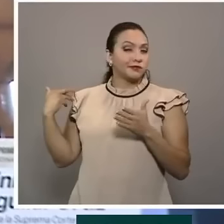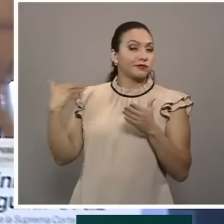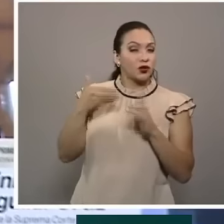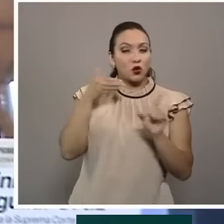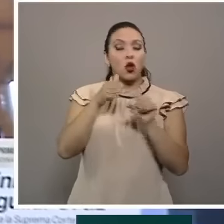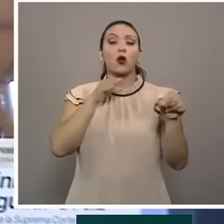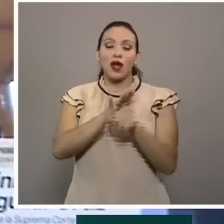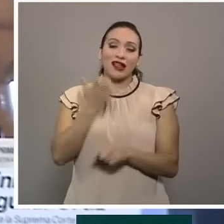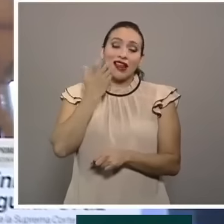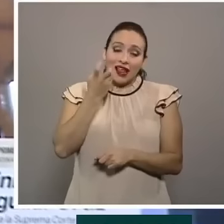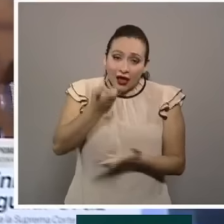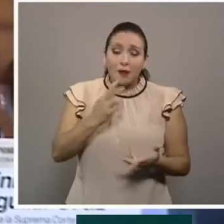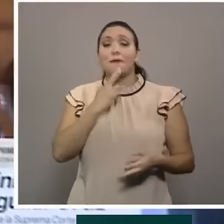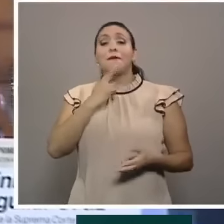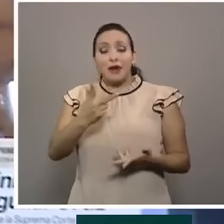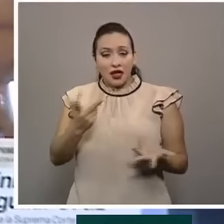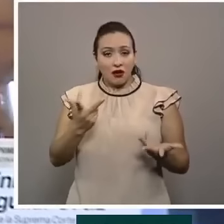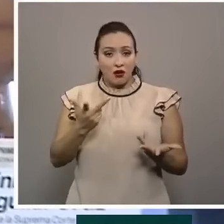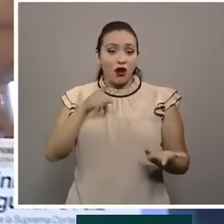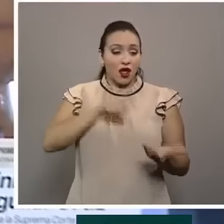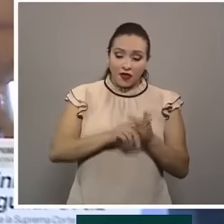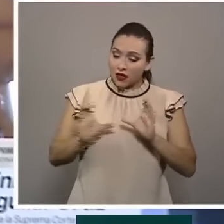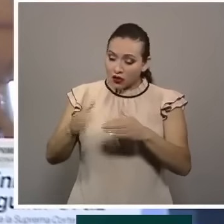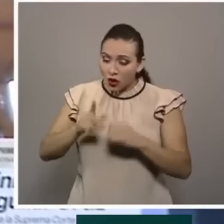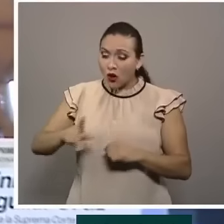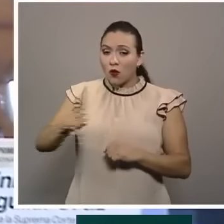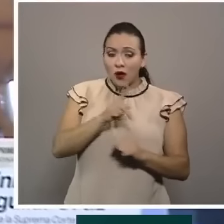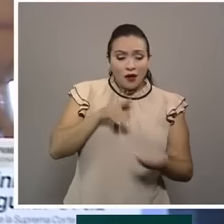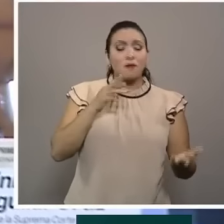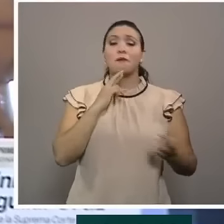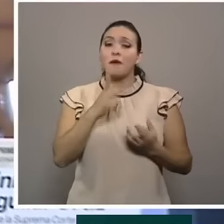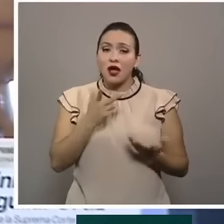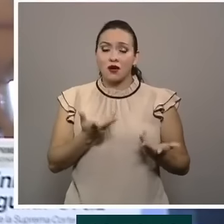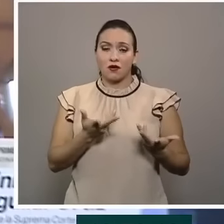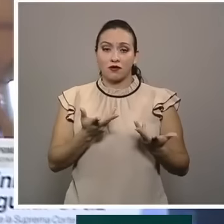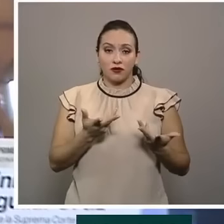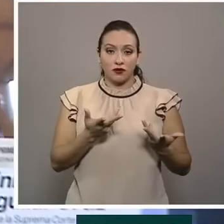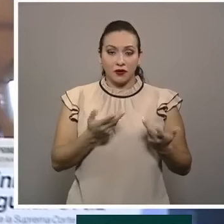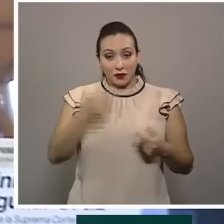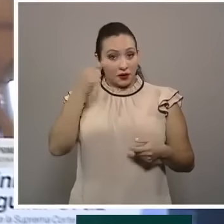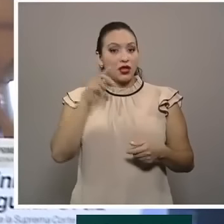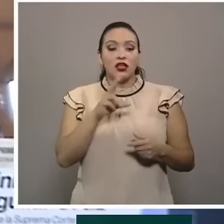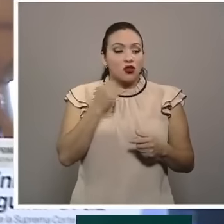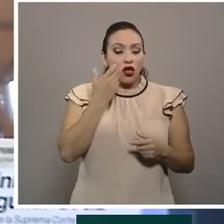condiciones materiales de nuestro pueblo y no pasar a ser simple letra muerta.